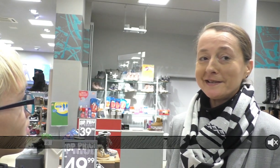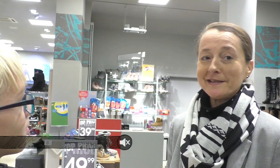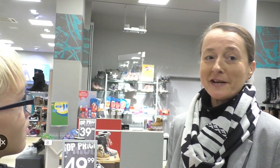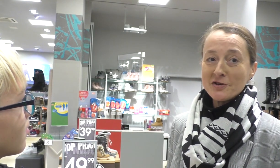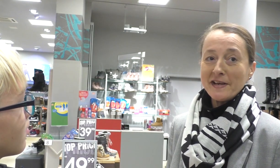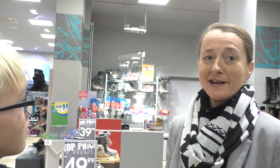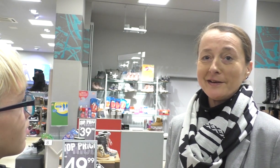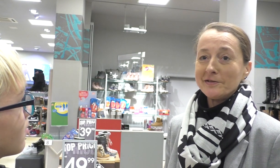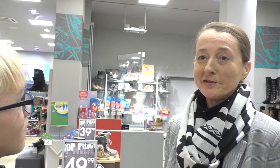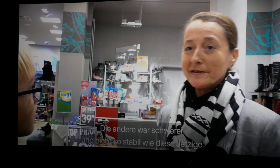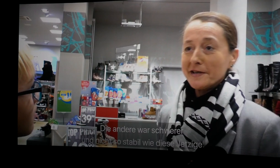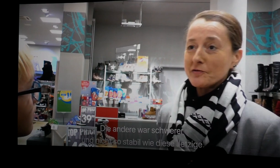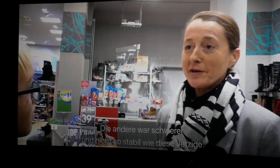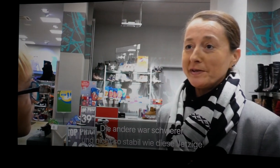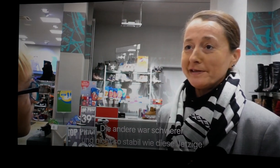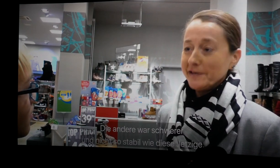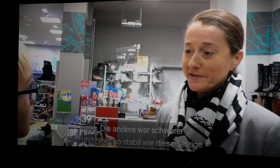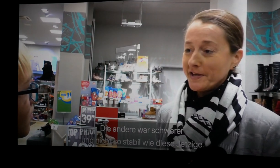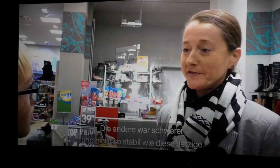Die andere war schwerer und nicht so stabil wie diese Jetzige.